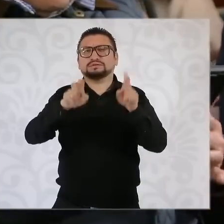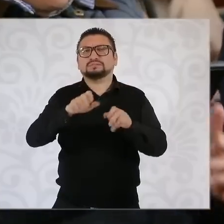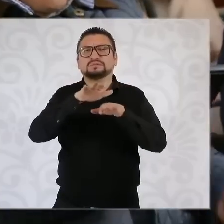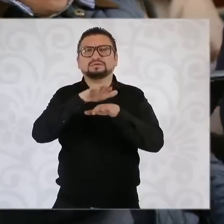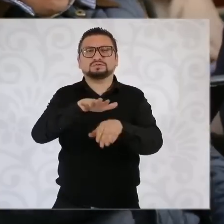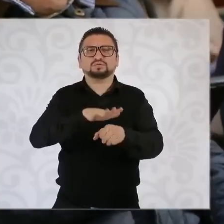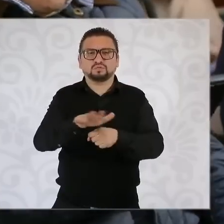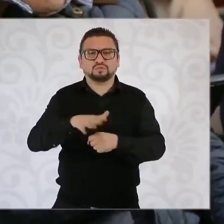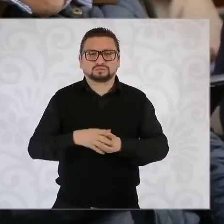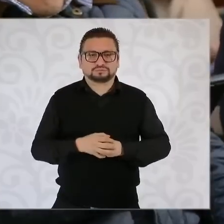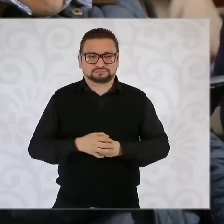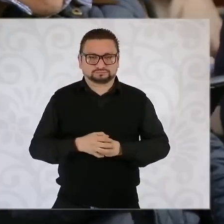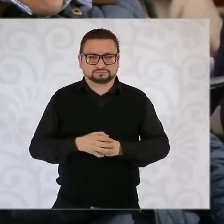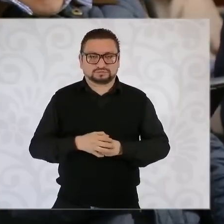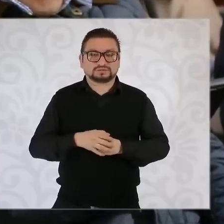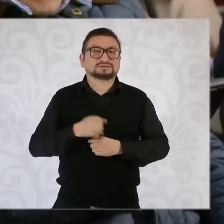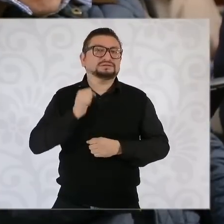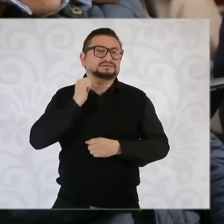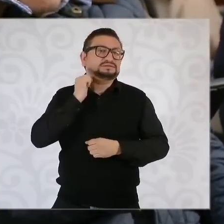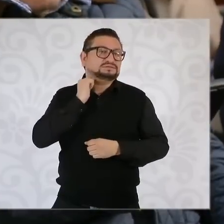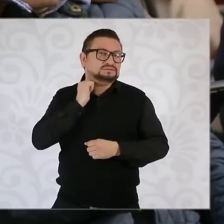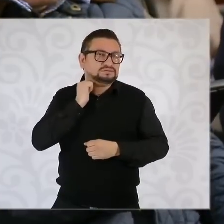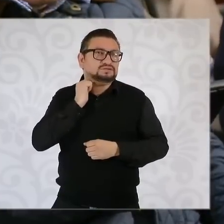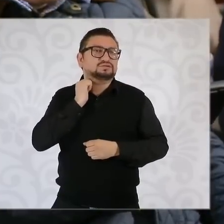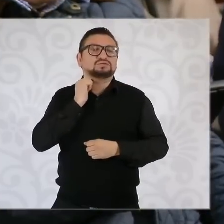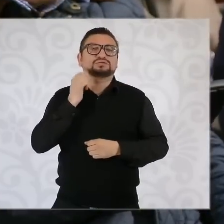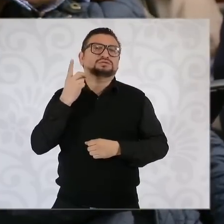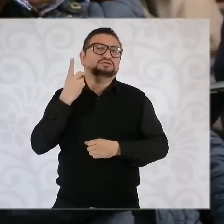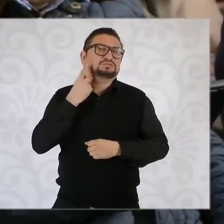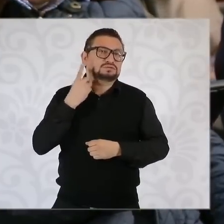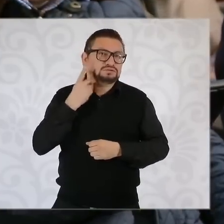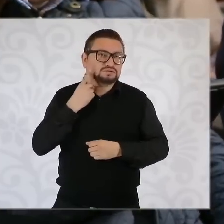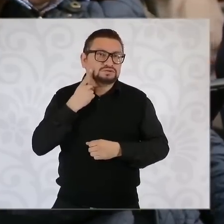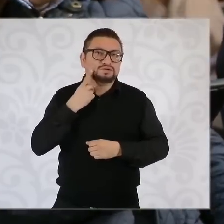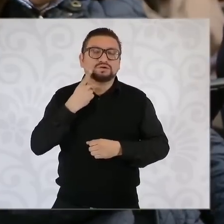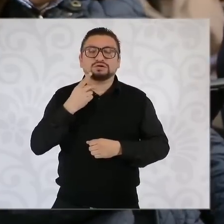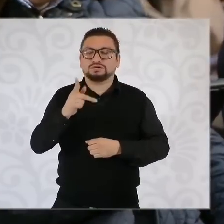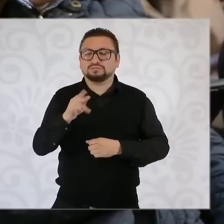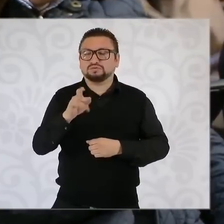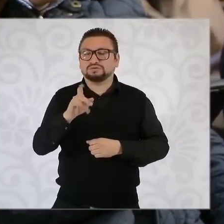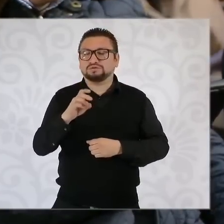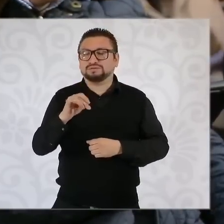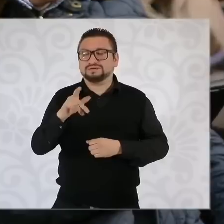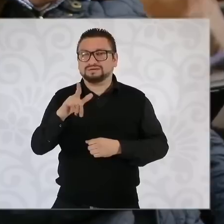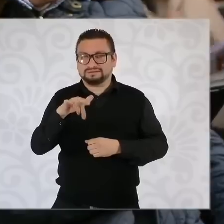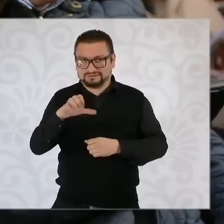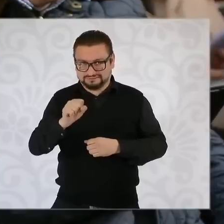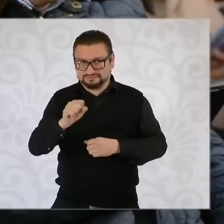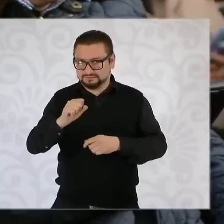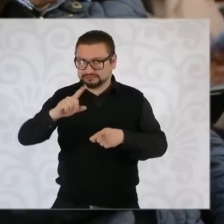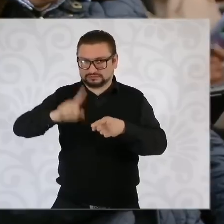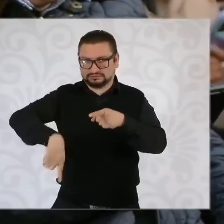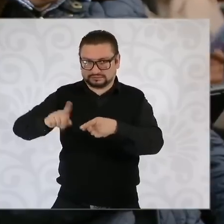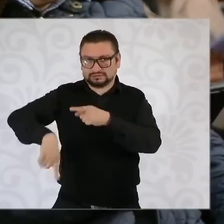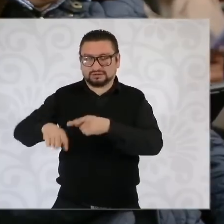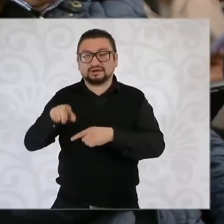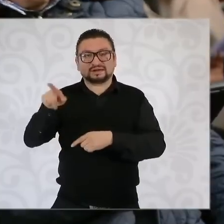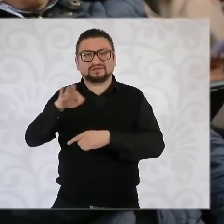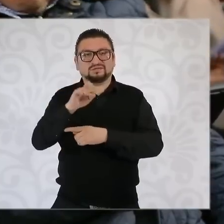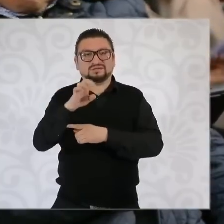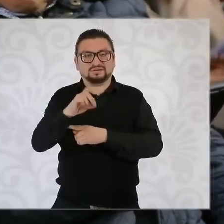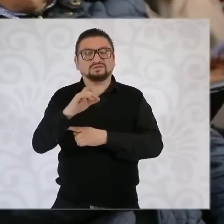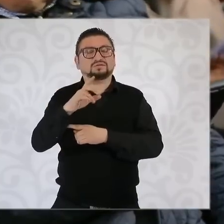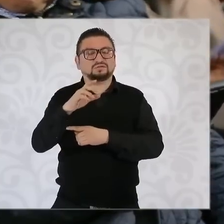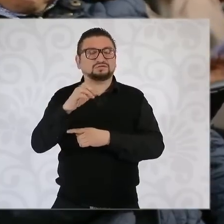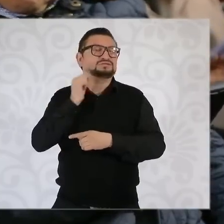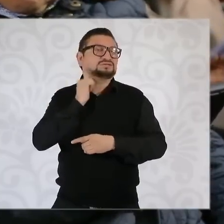los senadores y diputados plurinominales En ese sentido Gerardo Fernández Noroña el senador en